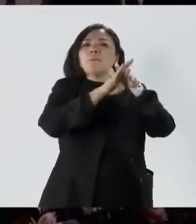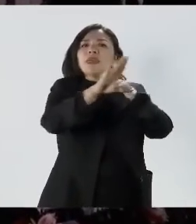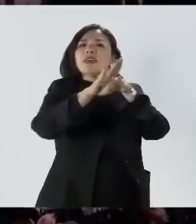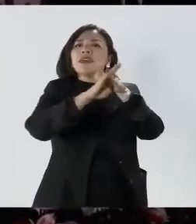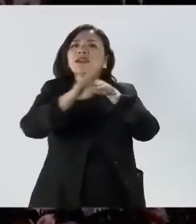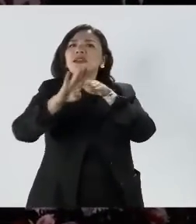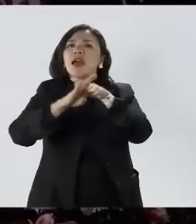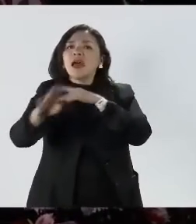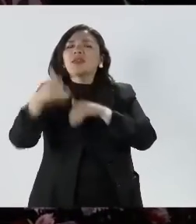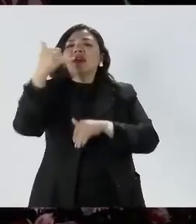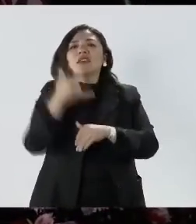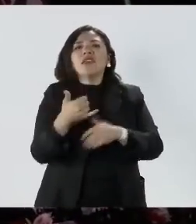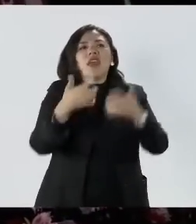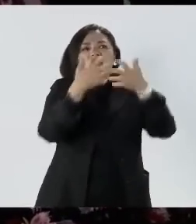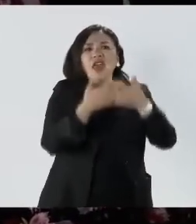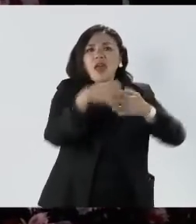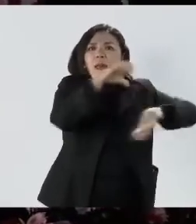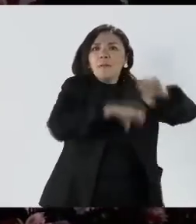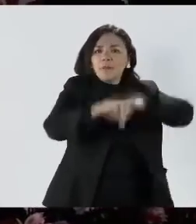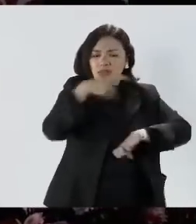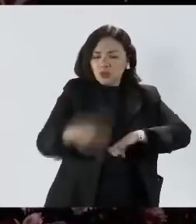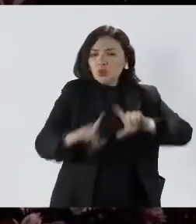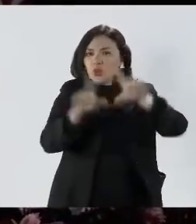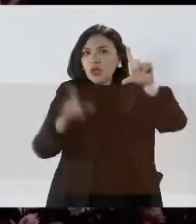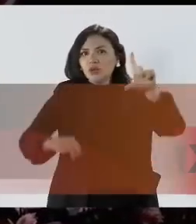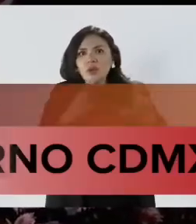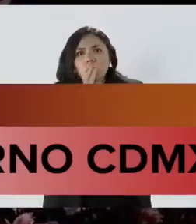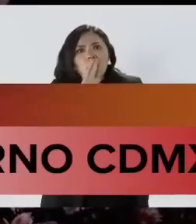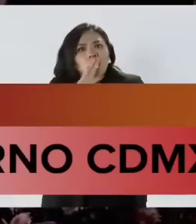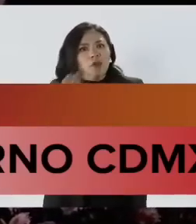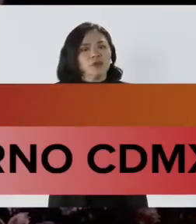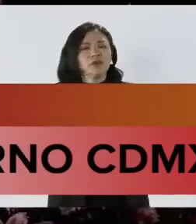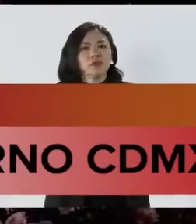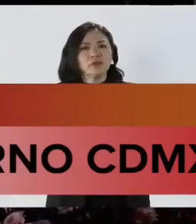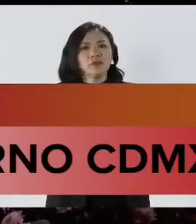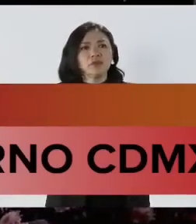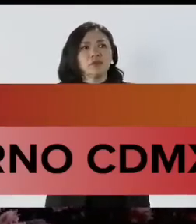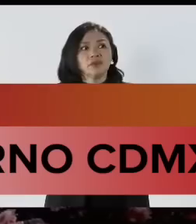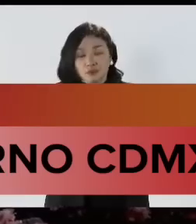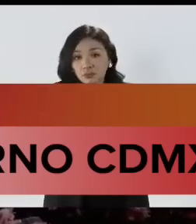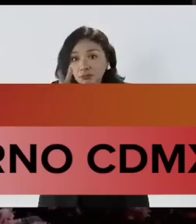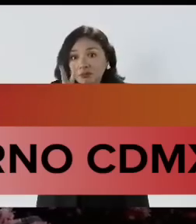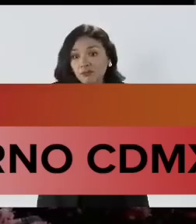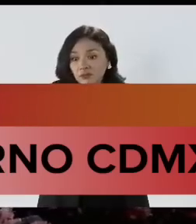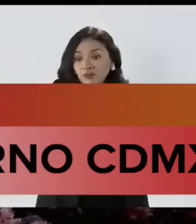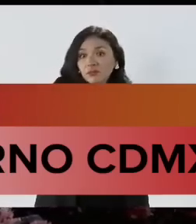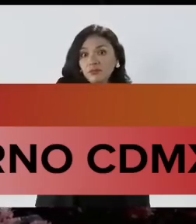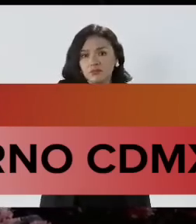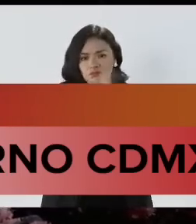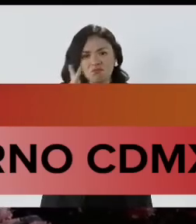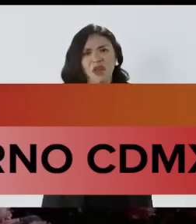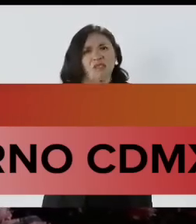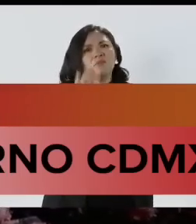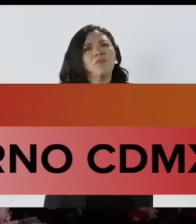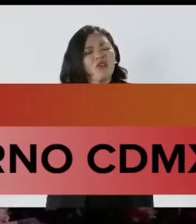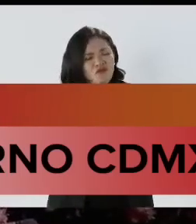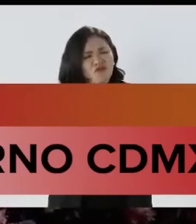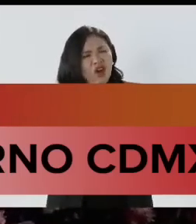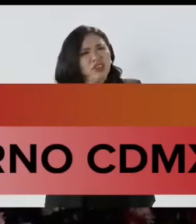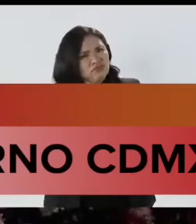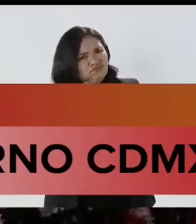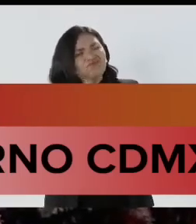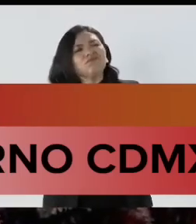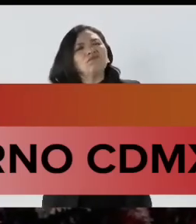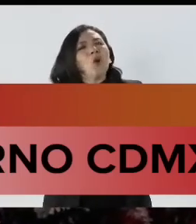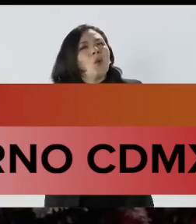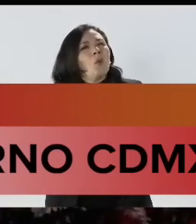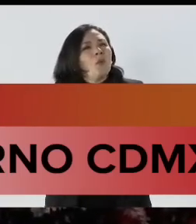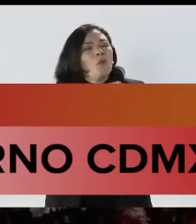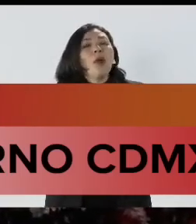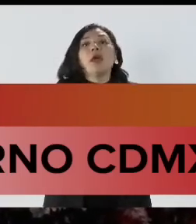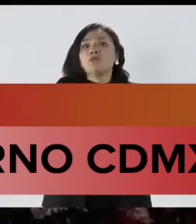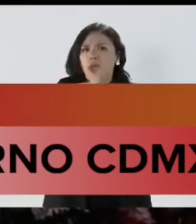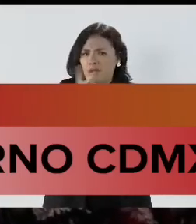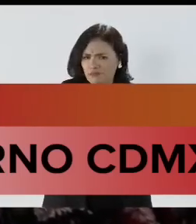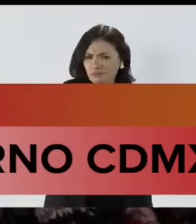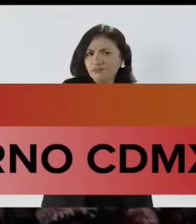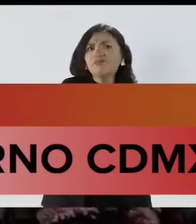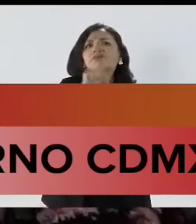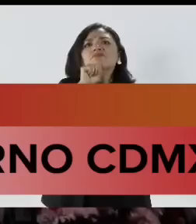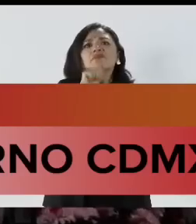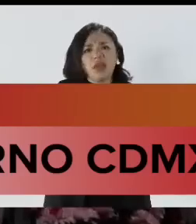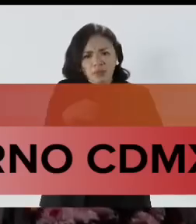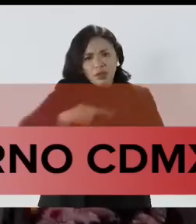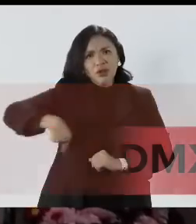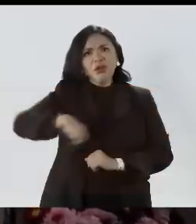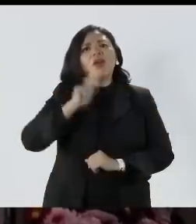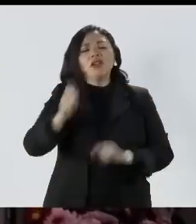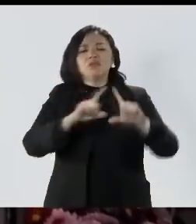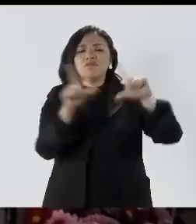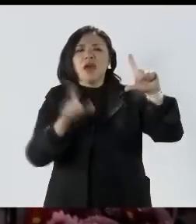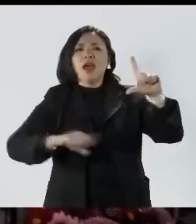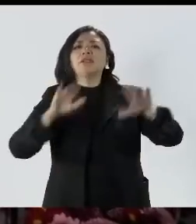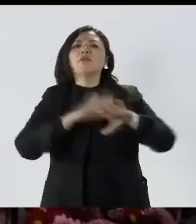la industria nacional somos una nación solidaria y generosa pero también somos una nación fuerte